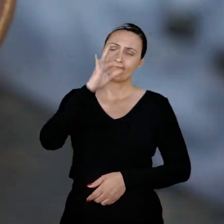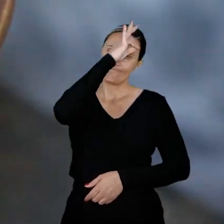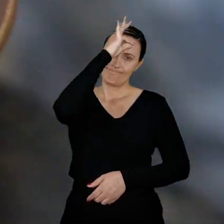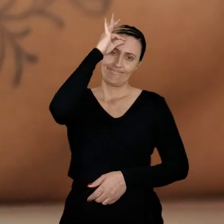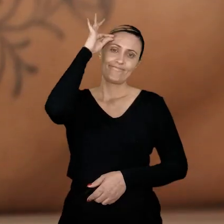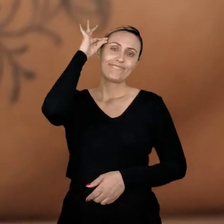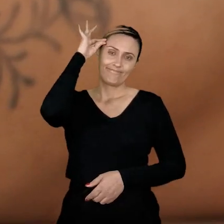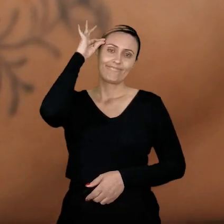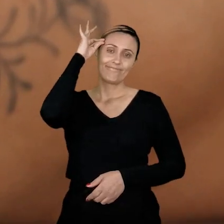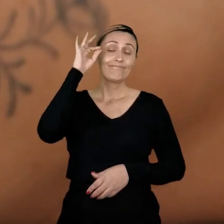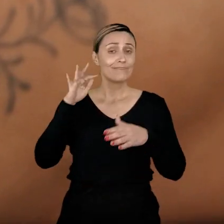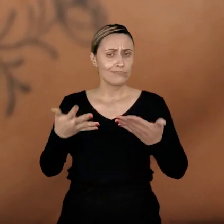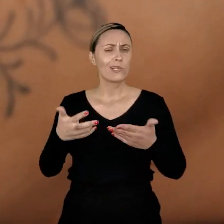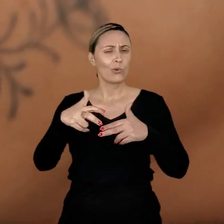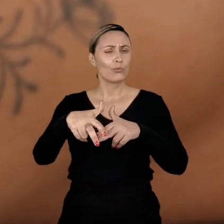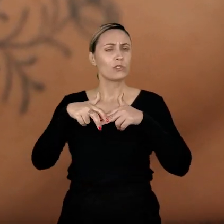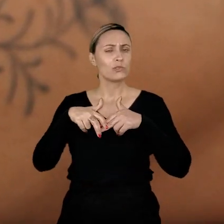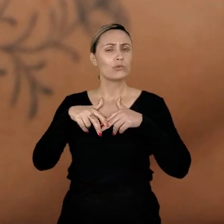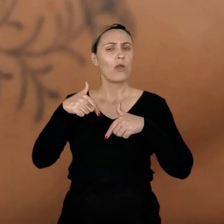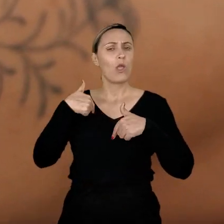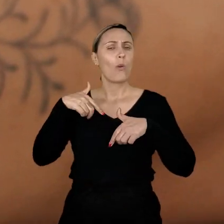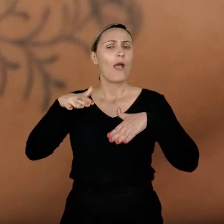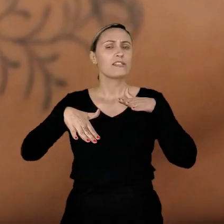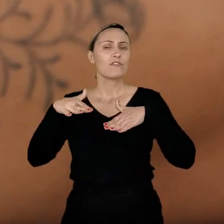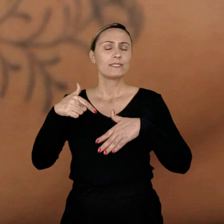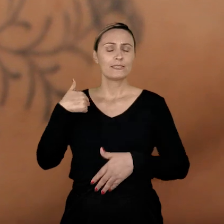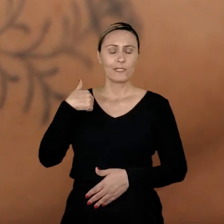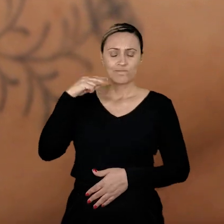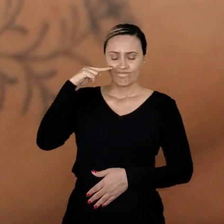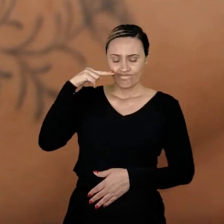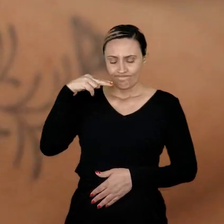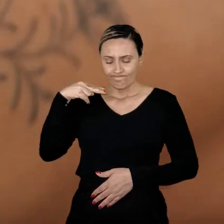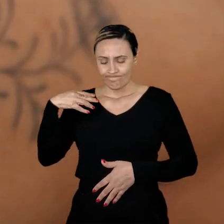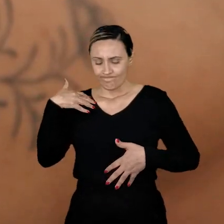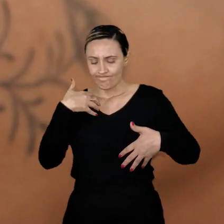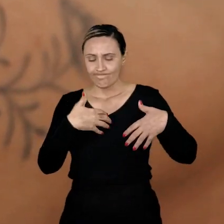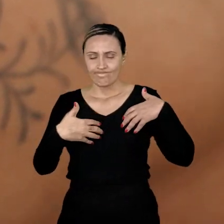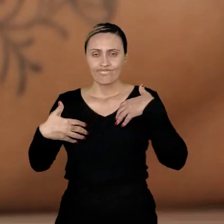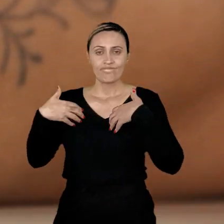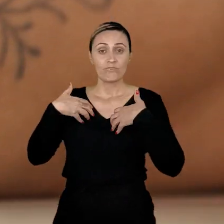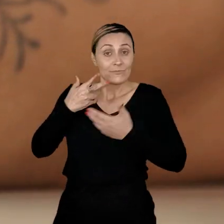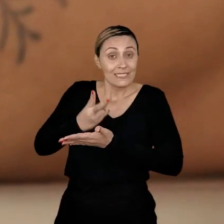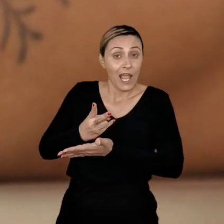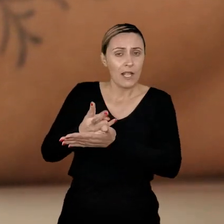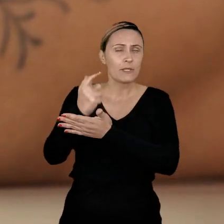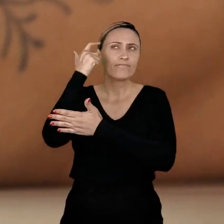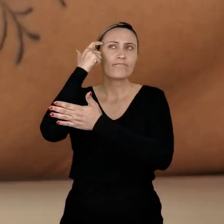Por isso me observo de fora para dentro com frequência. Manter a mente ativa e o entendimento aguçado